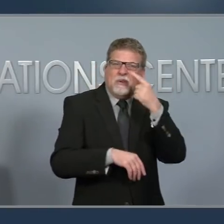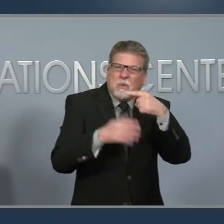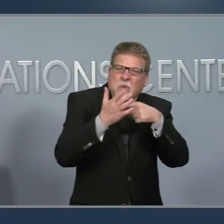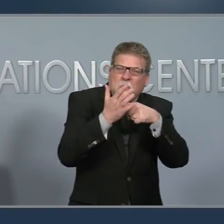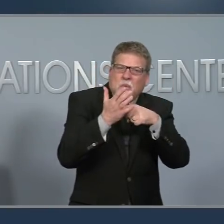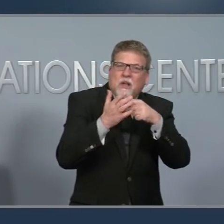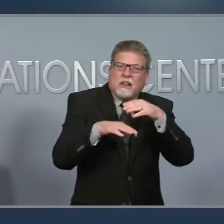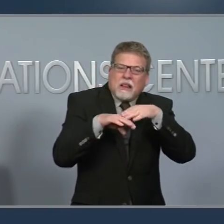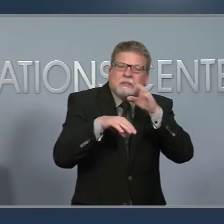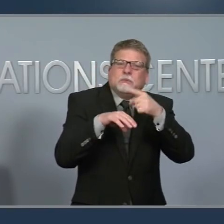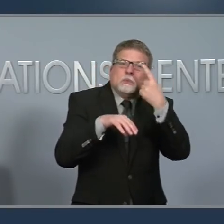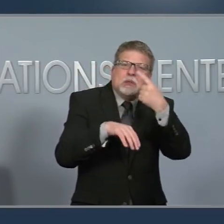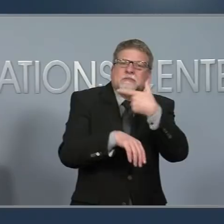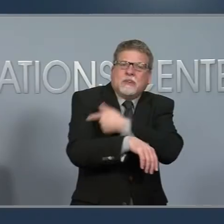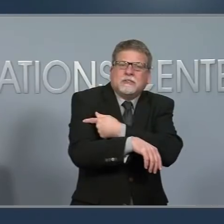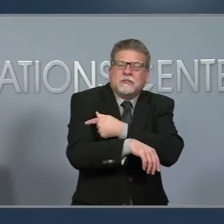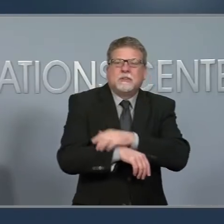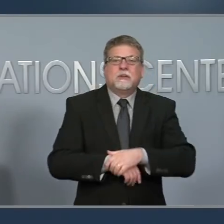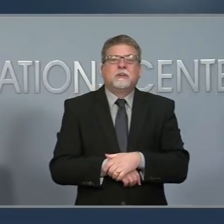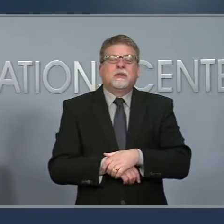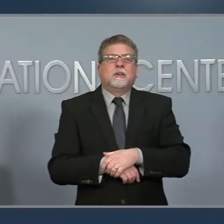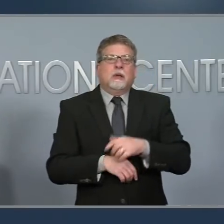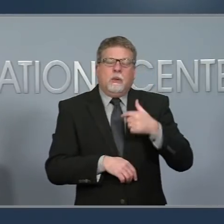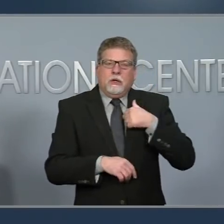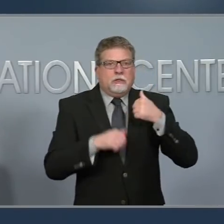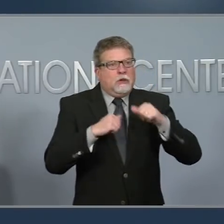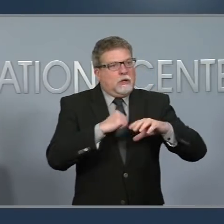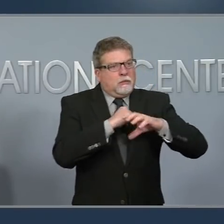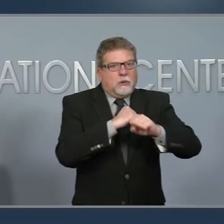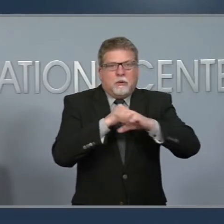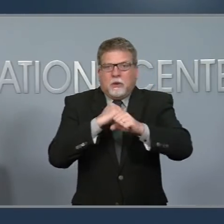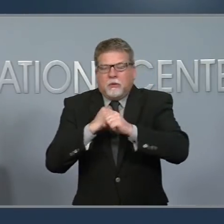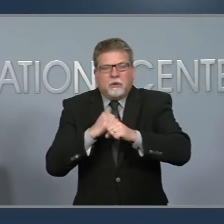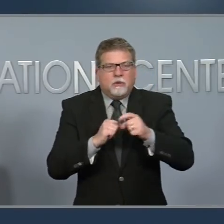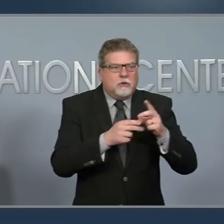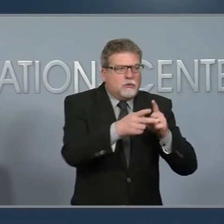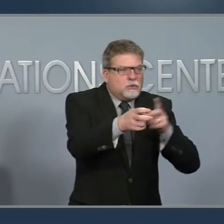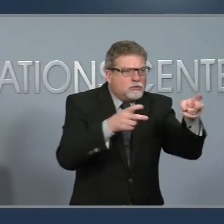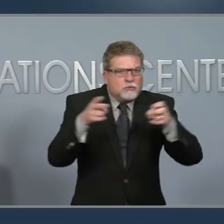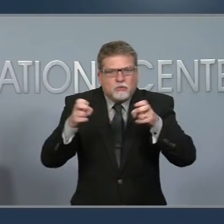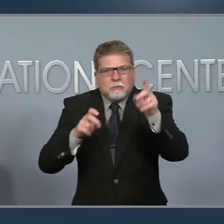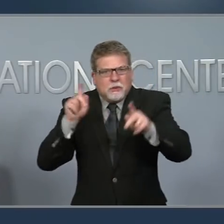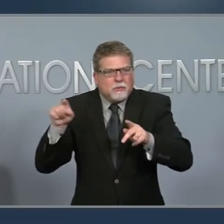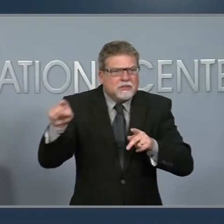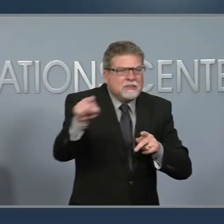como.